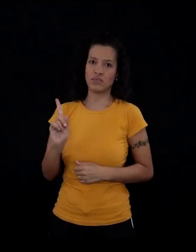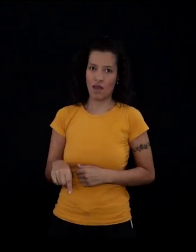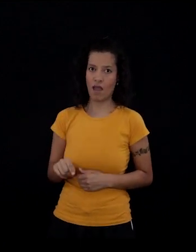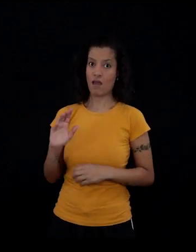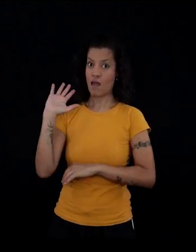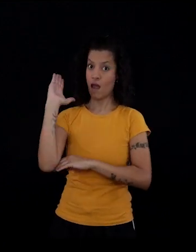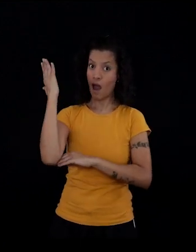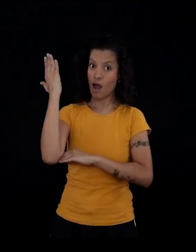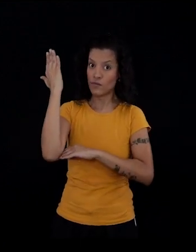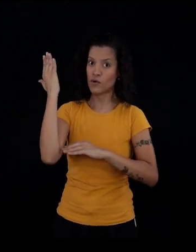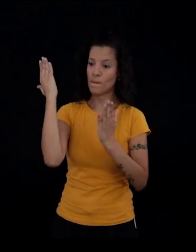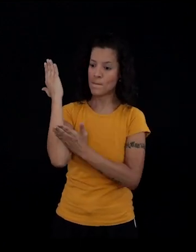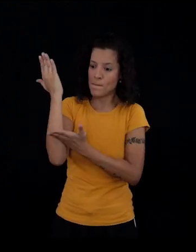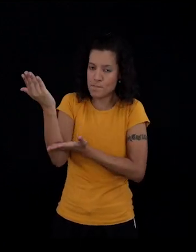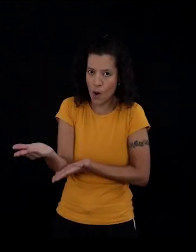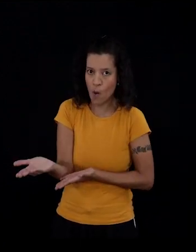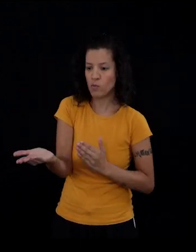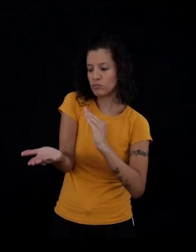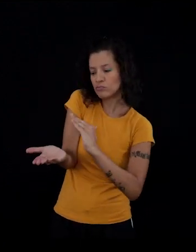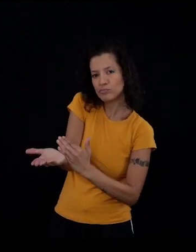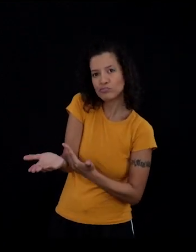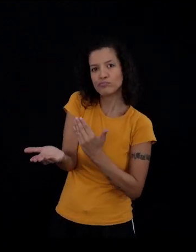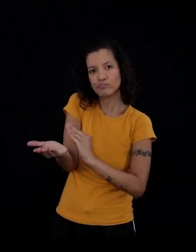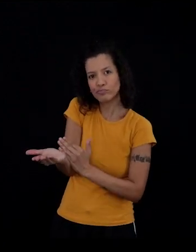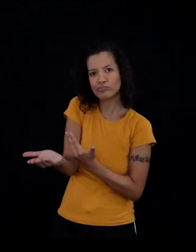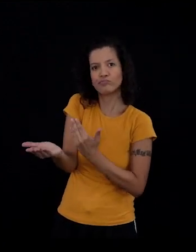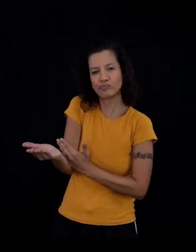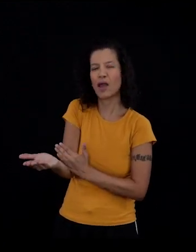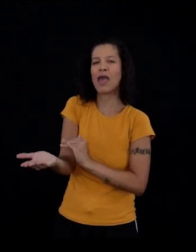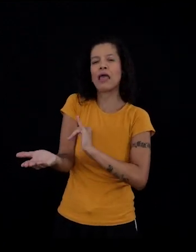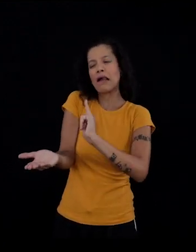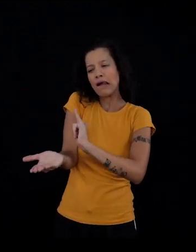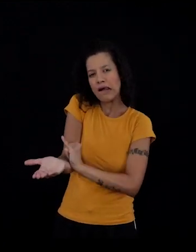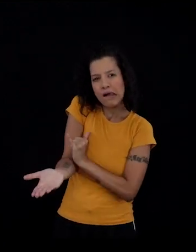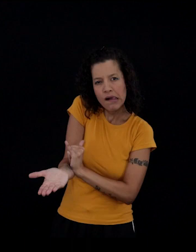era feito de tronco de árvore, onde eles tinham todo um trabalho